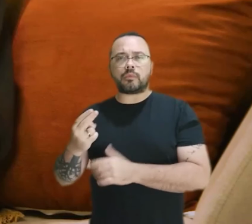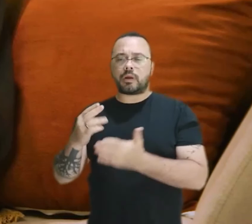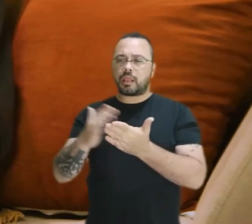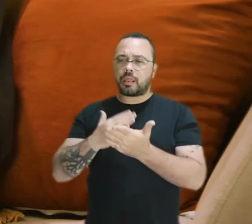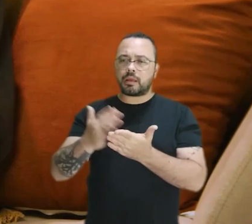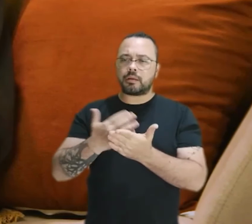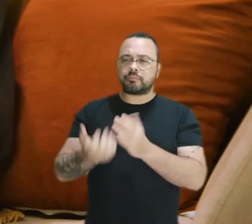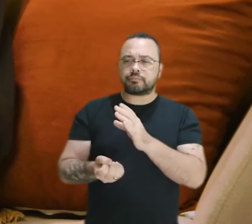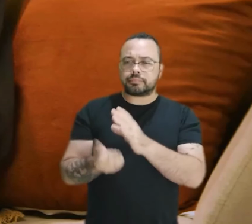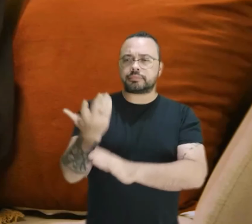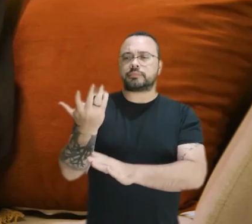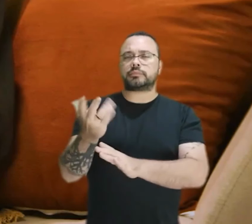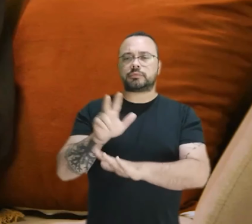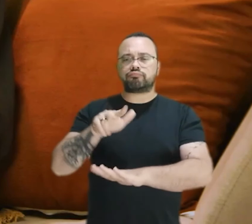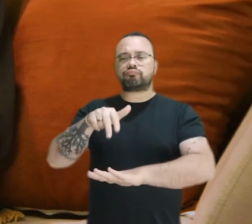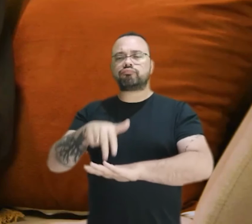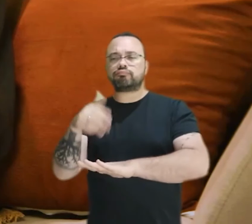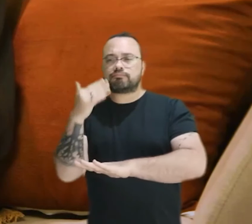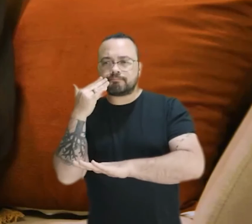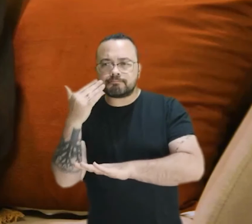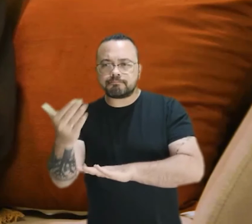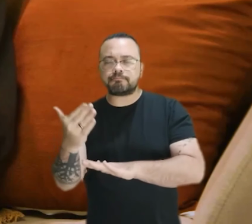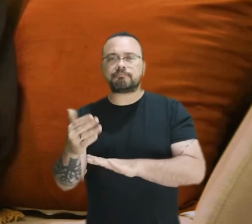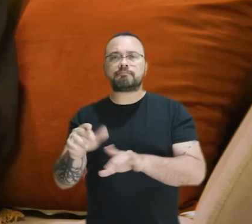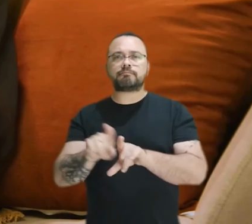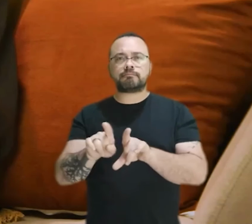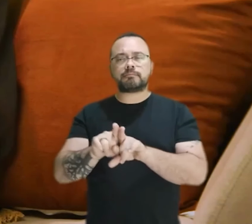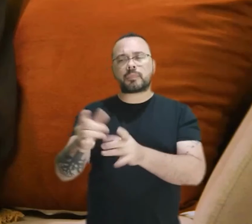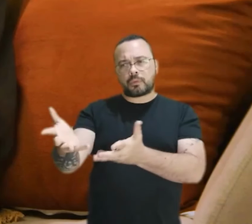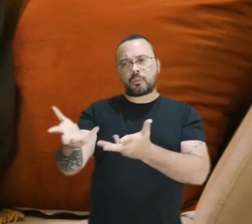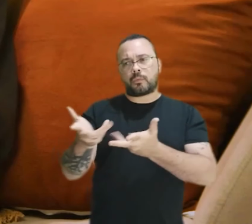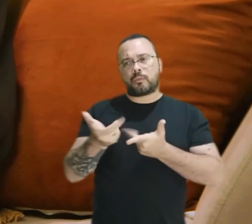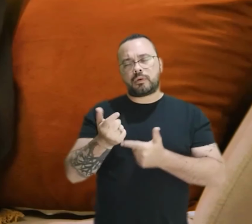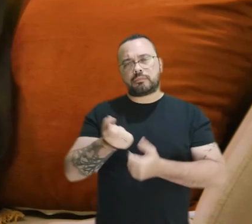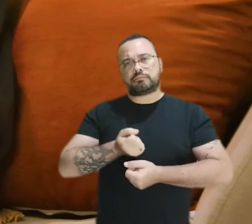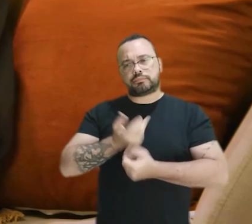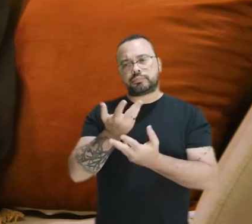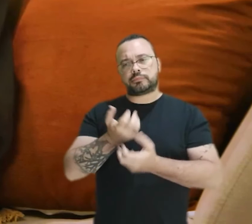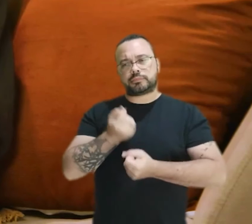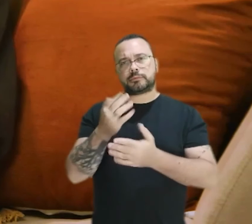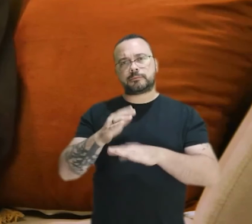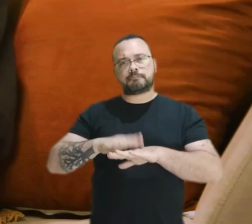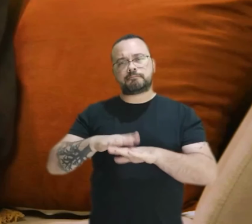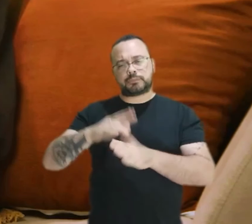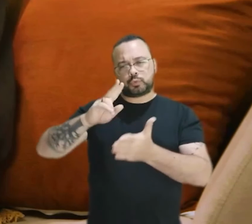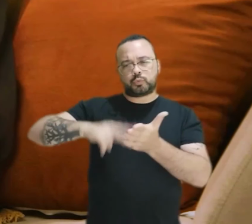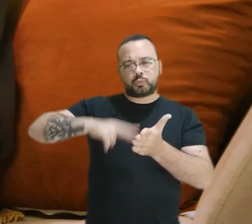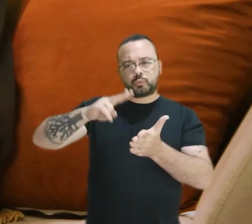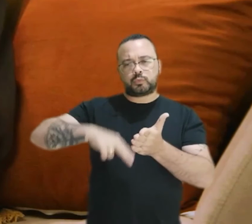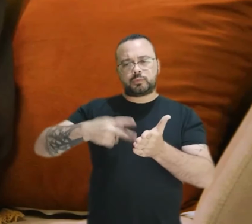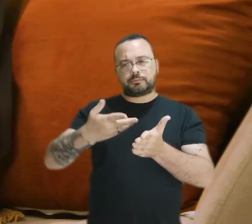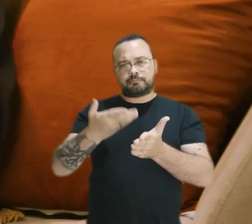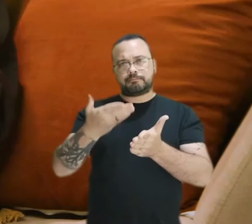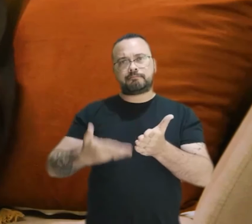em que é... poetas são convidados pra fazerem a leitura daqueles poemas, né? Então, às vezes,